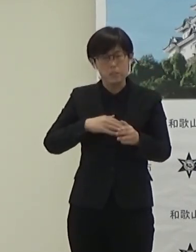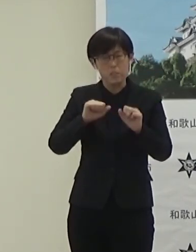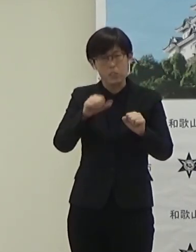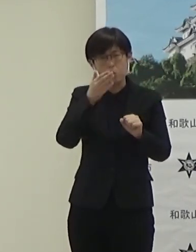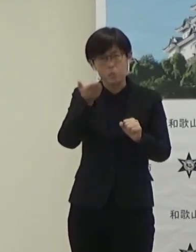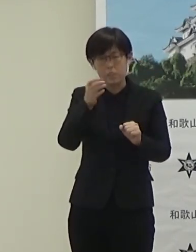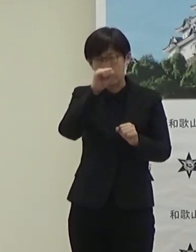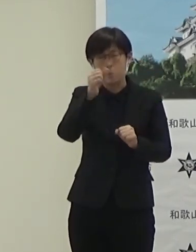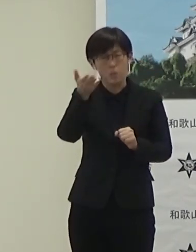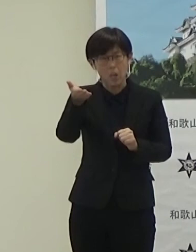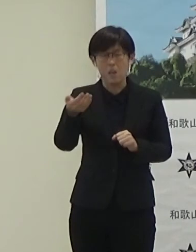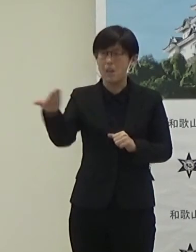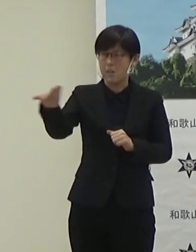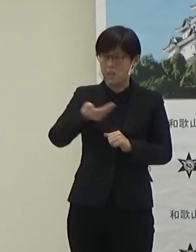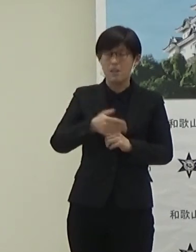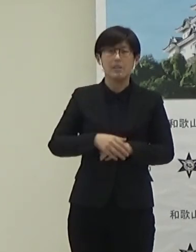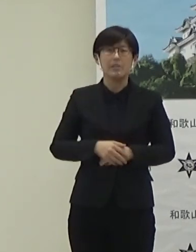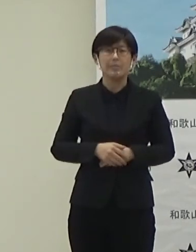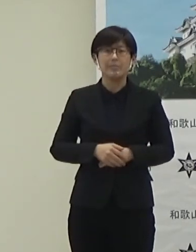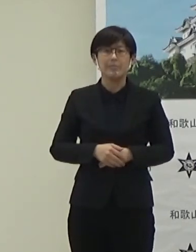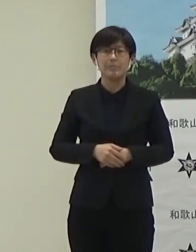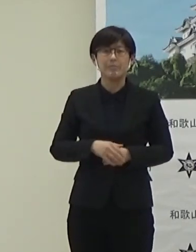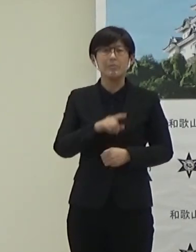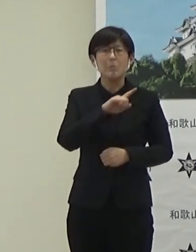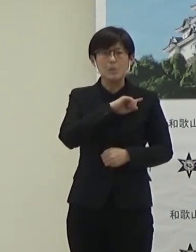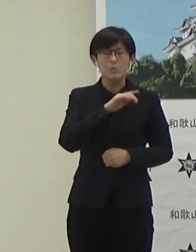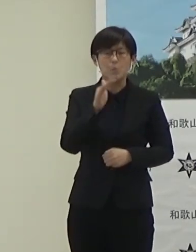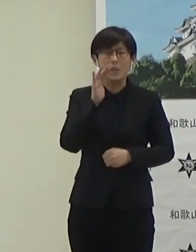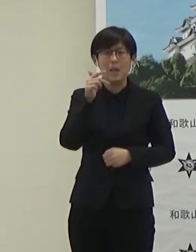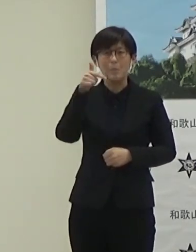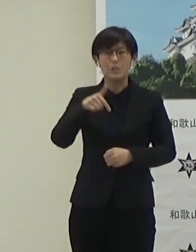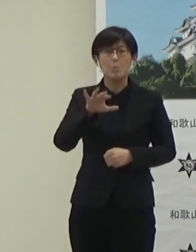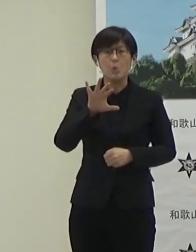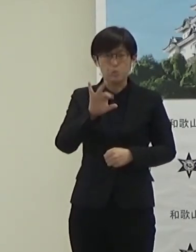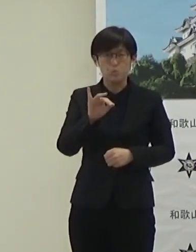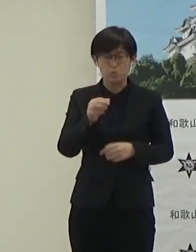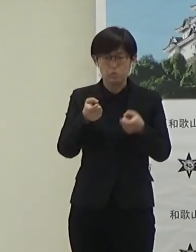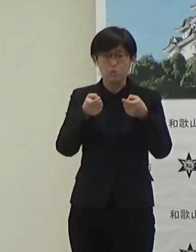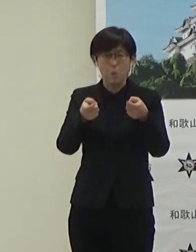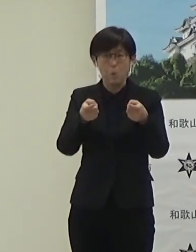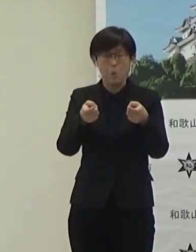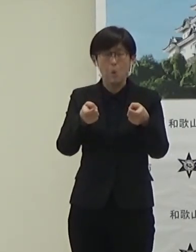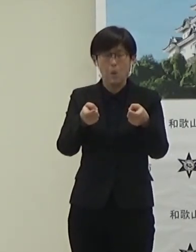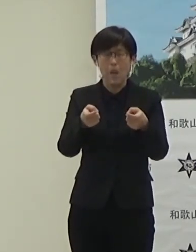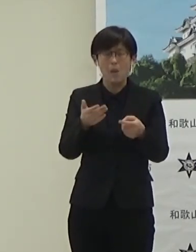まず和歌山下津港は昔は特定重要港湾だったんですけど